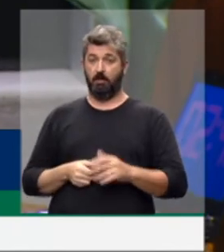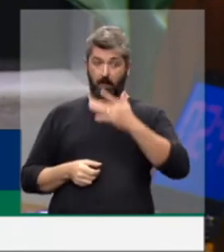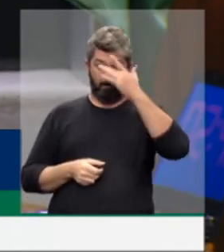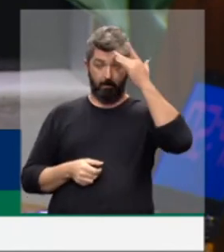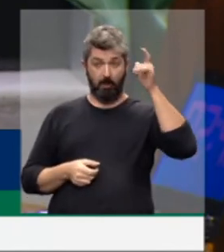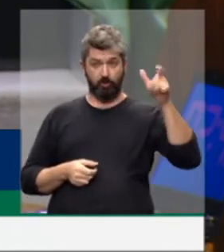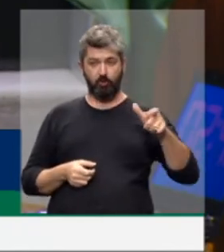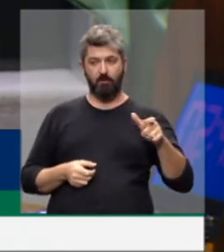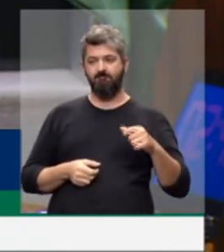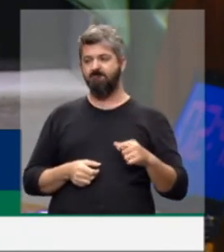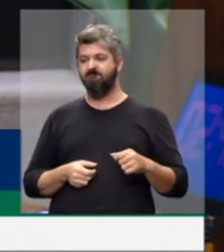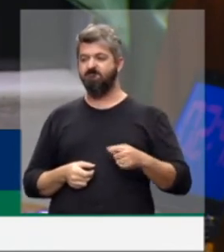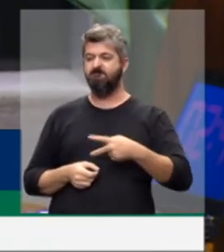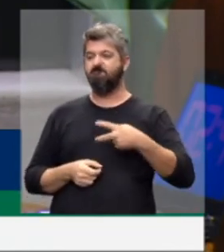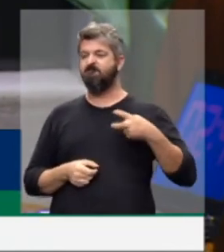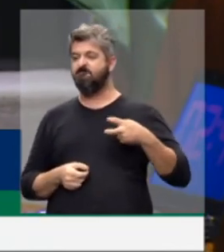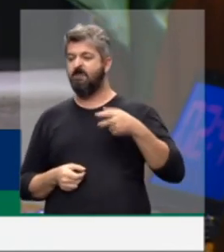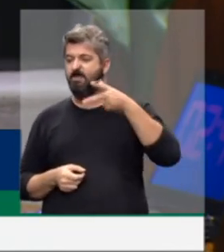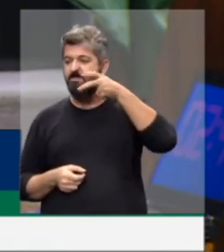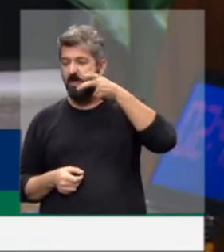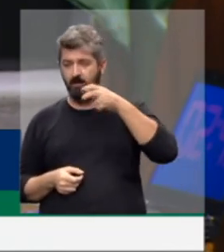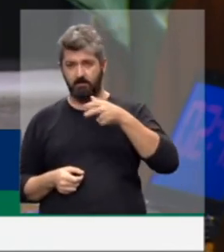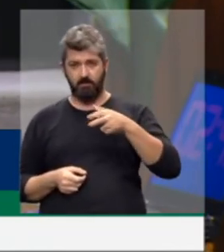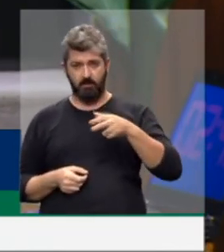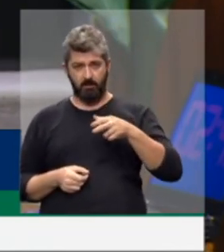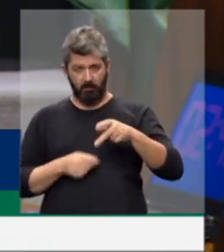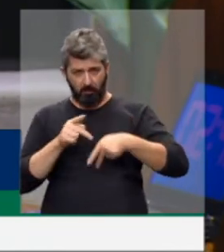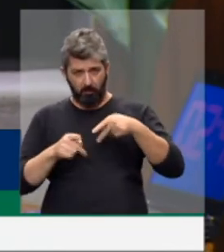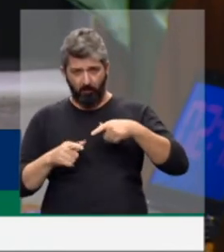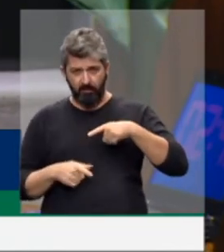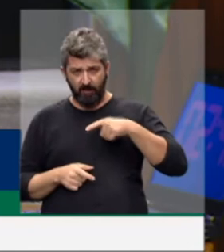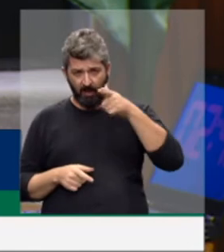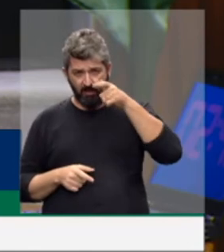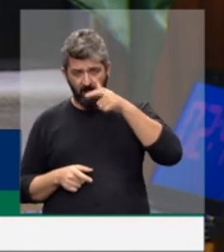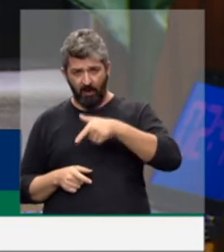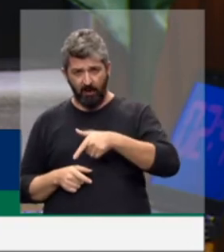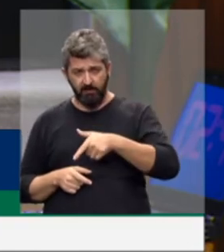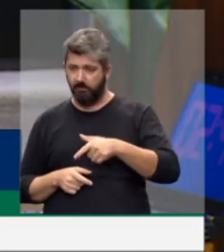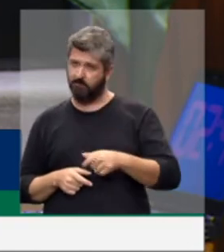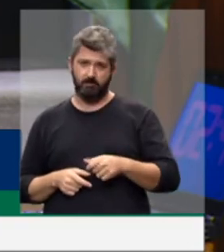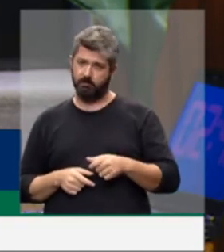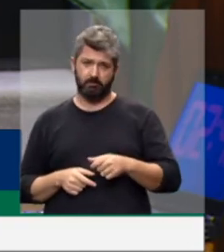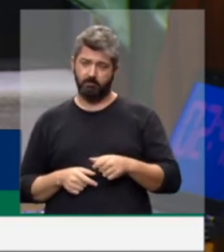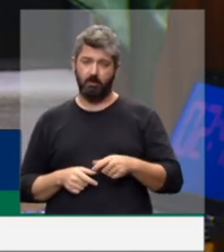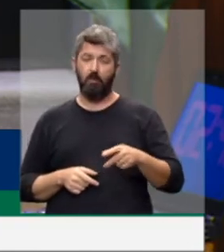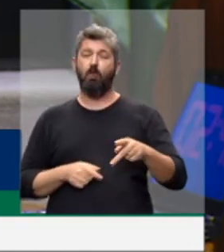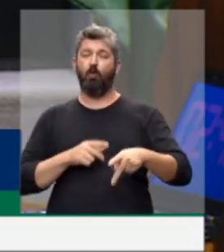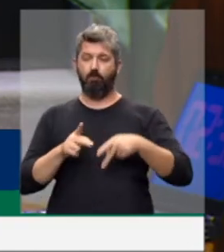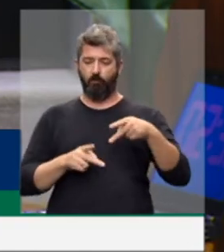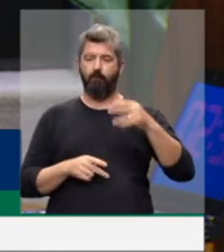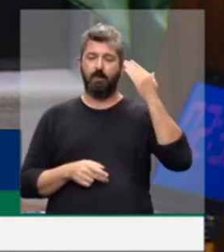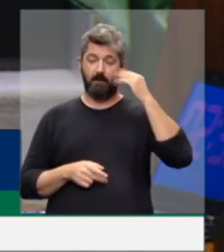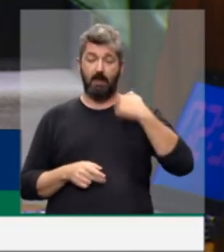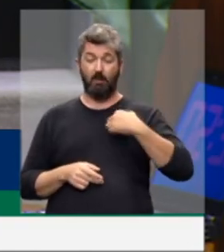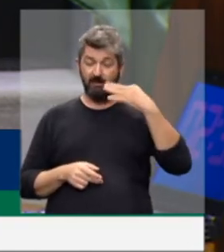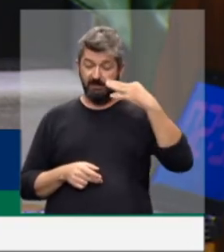INTERESSA ACABAR COM SUBSÍDIO DA PRODUÇÃO DE ENERGIA LIMPA NO NOSSO PAÍS, PORQUE ALGUÉM DEVE ESTAR INTERESSADO NESSA HISTÓRIA COM CERTEZA NÃO É